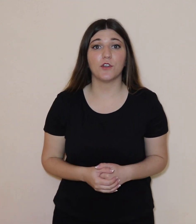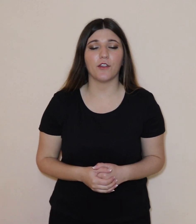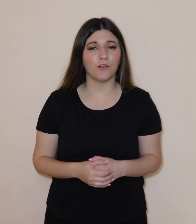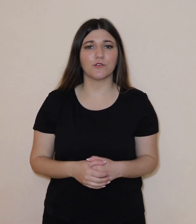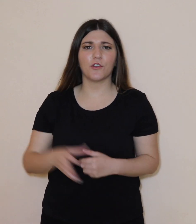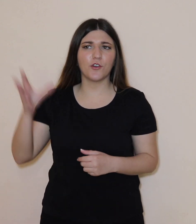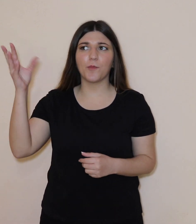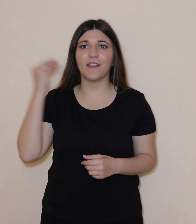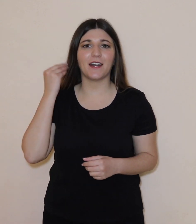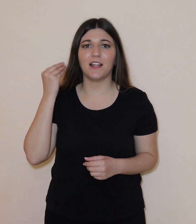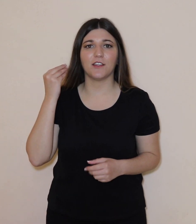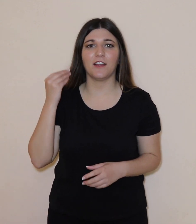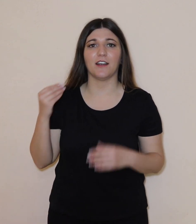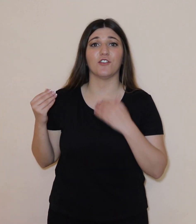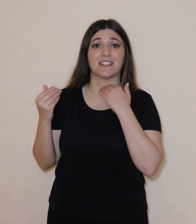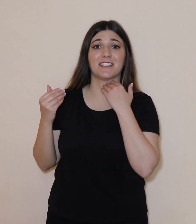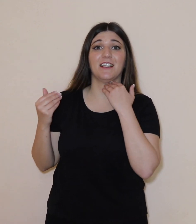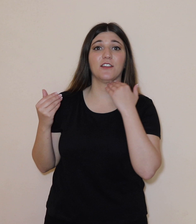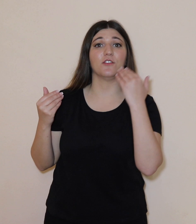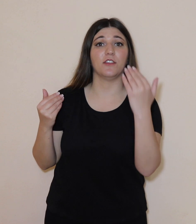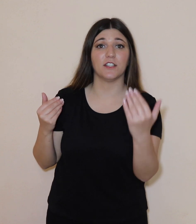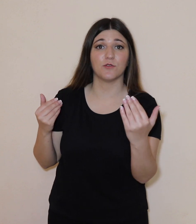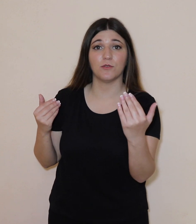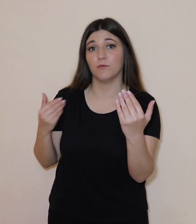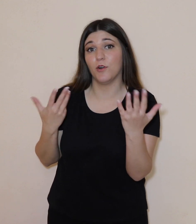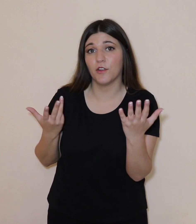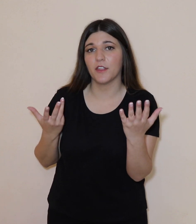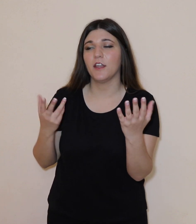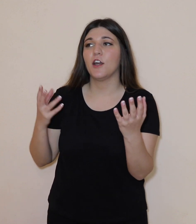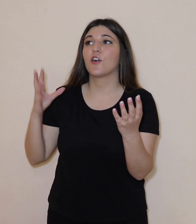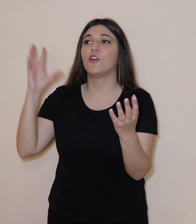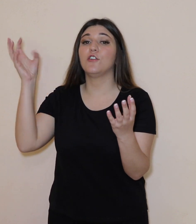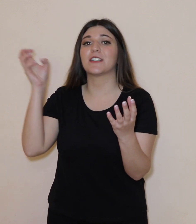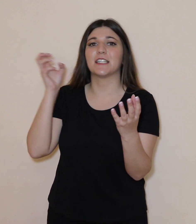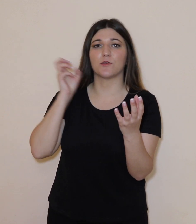sordo? Un sordo no puede relacionar lo que está saliendo de su voz con lo que está escuchando,